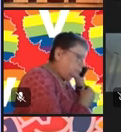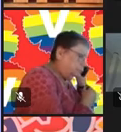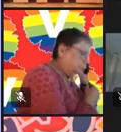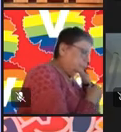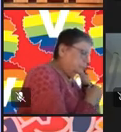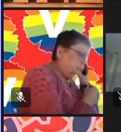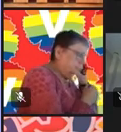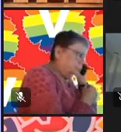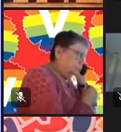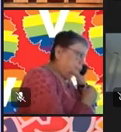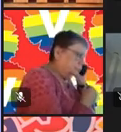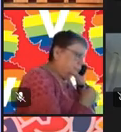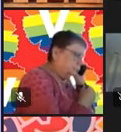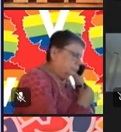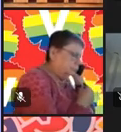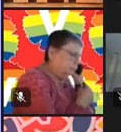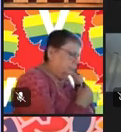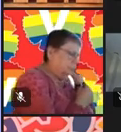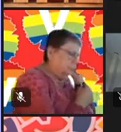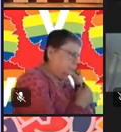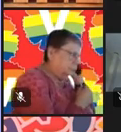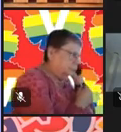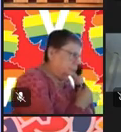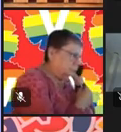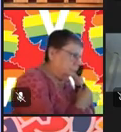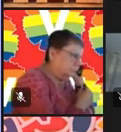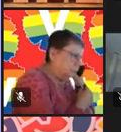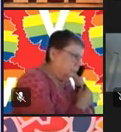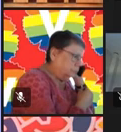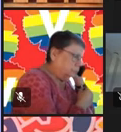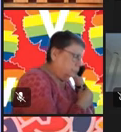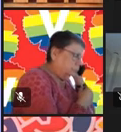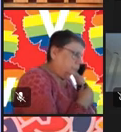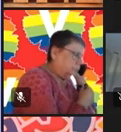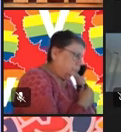Vid nästa stora skolreformer som skolbyggnad eller skolplacering osv